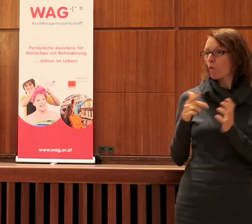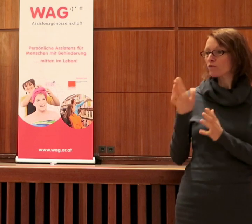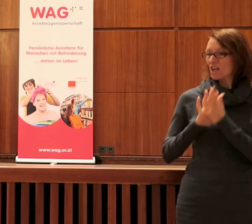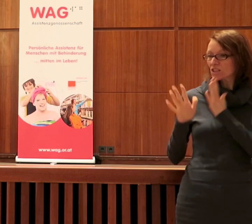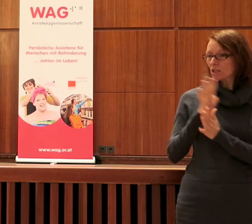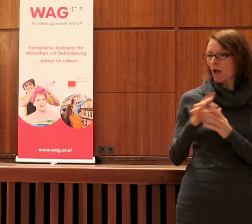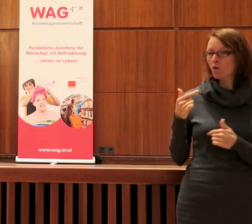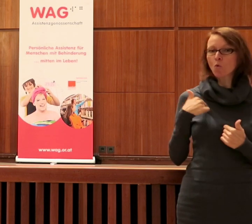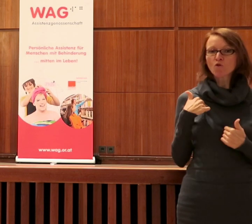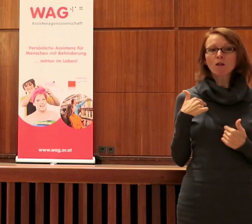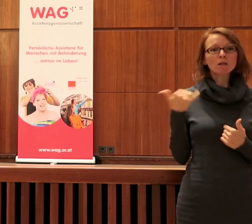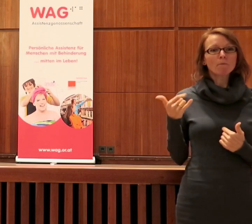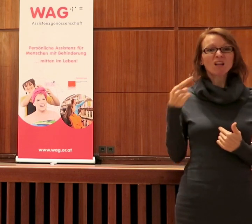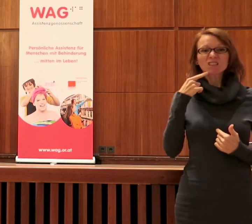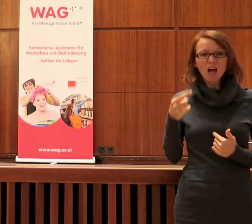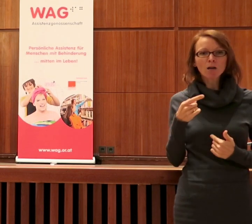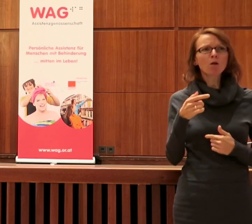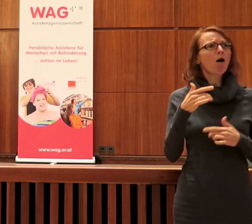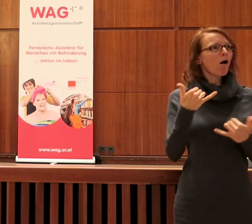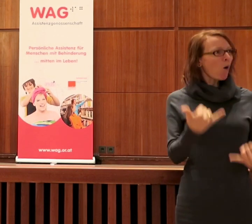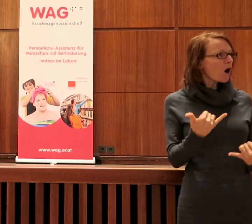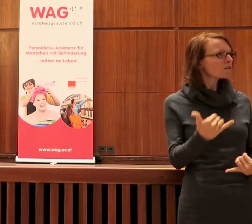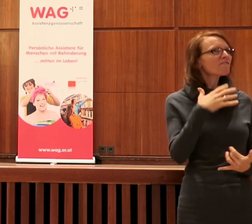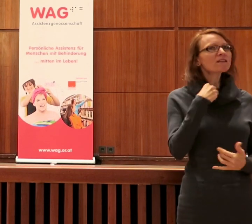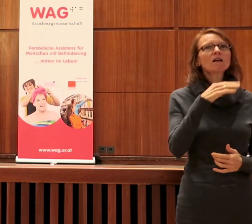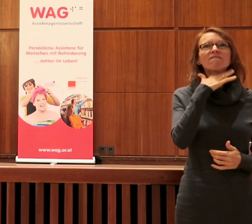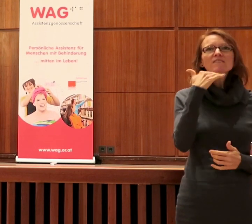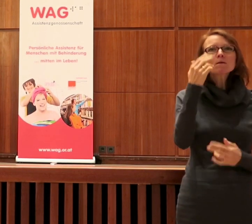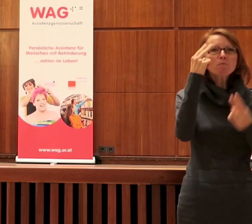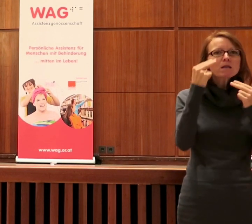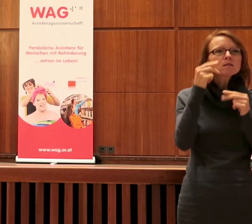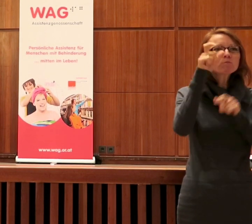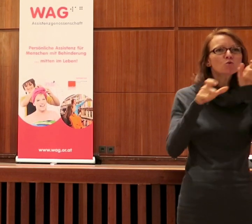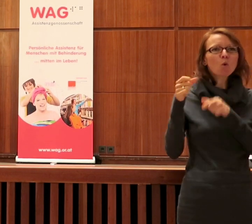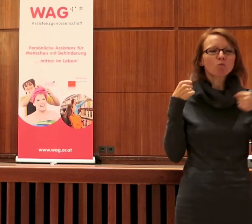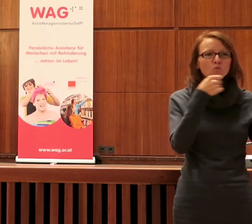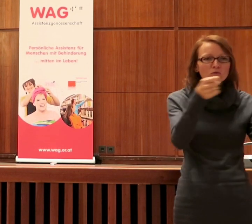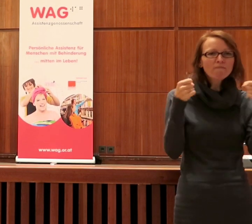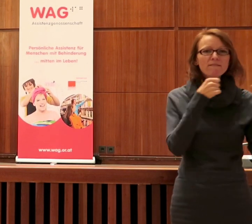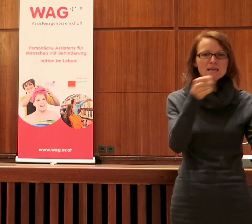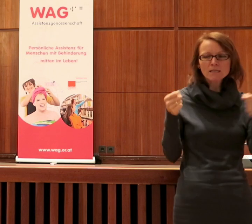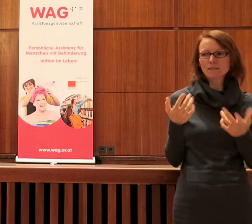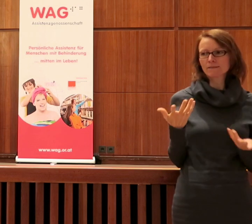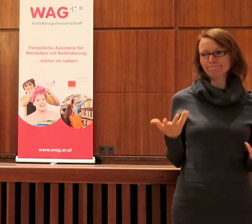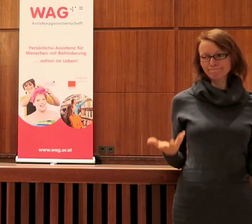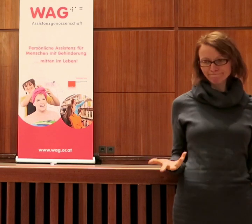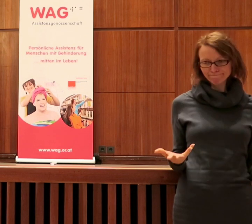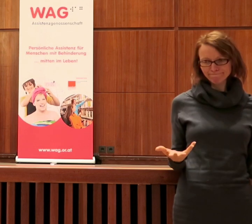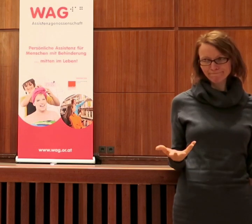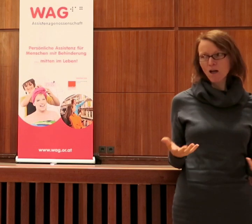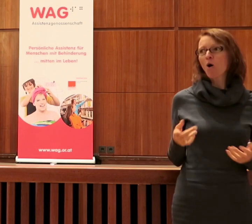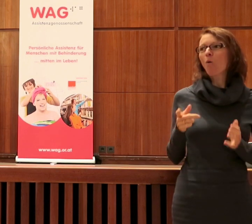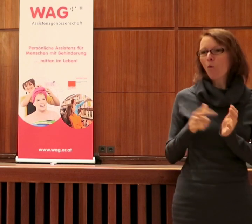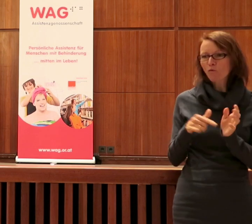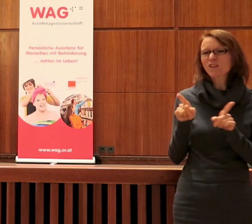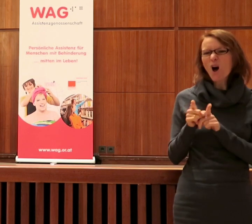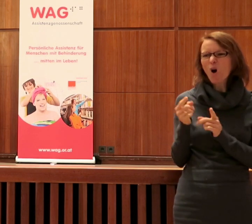viele blinde Autofahrer unterwegs. Die Steigerungsform: Heute waren wieder viele "depperte", blinde Autofahrer unterwegs.